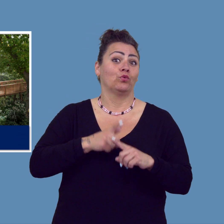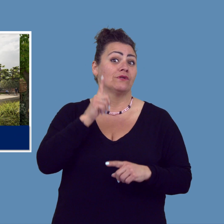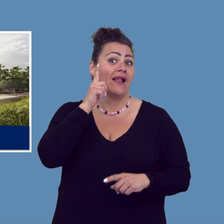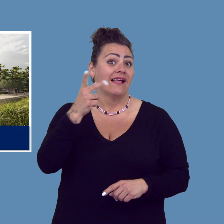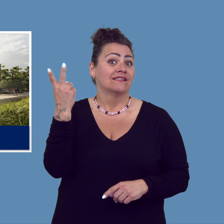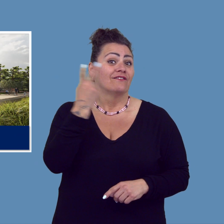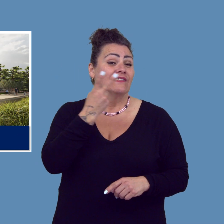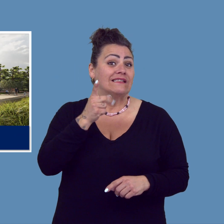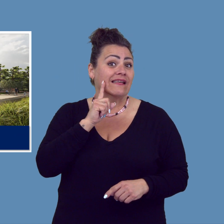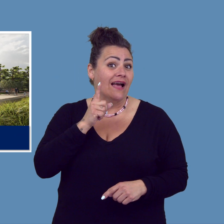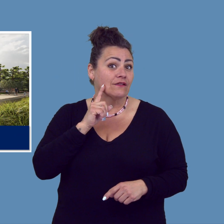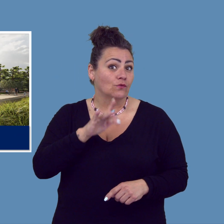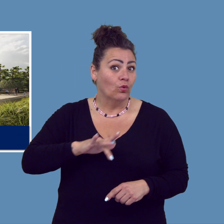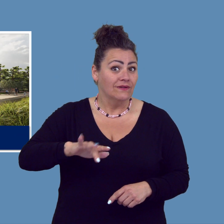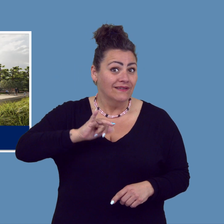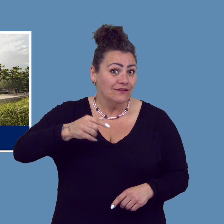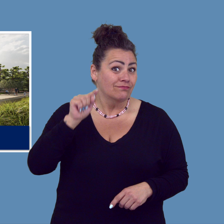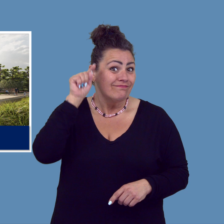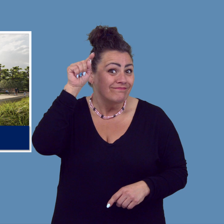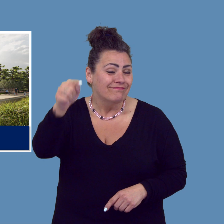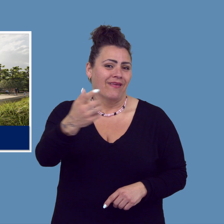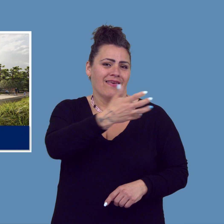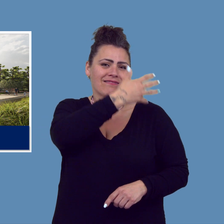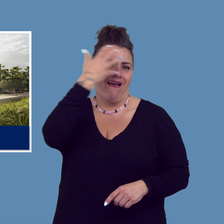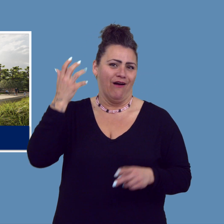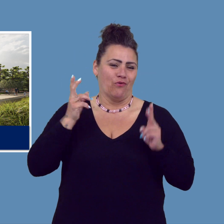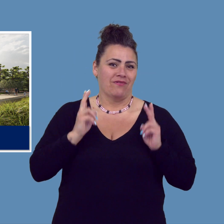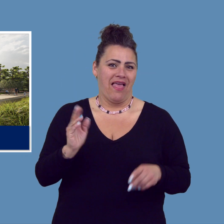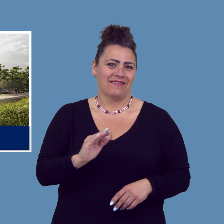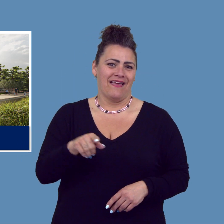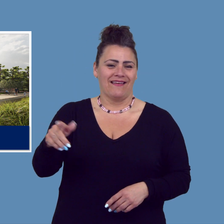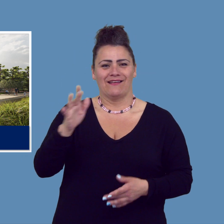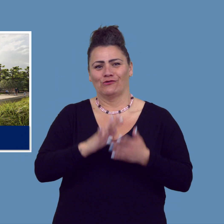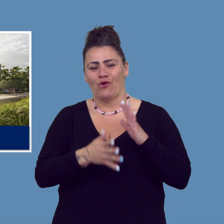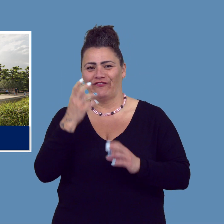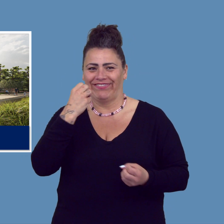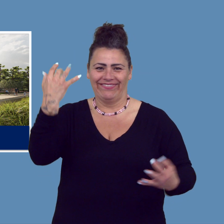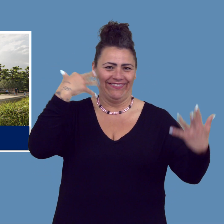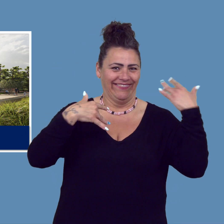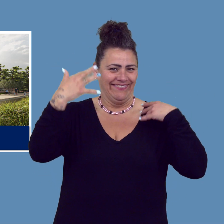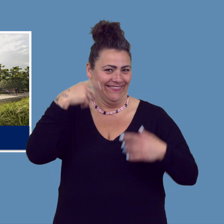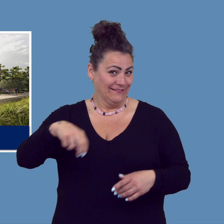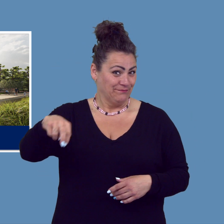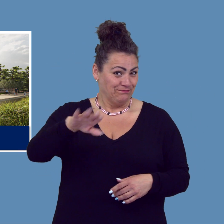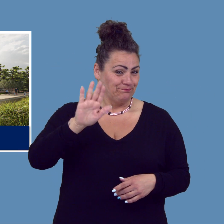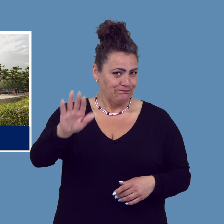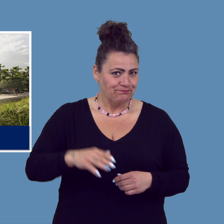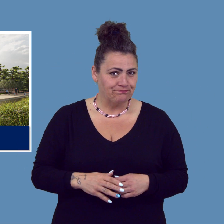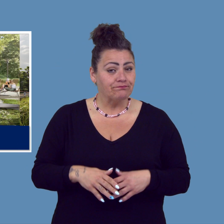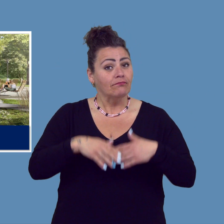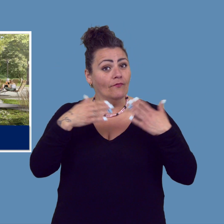Pancsolásra alkalmas vizes játszórészt is kialakítanak, ahol a nyári hónapokban hűsölhetnek a gyerekek.